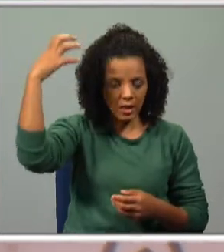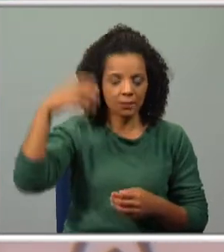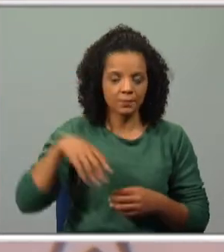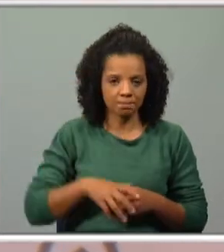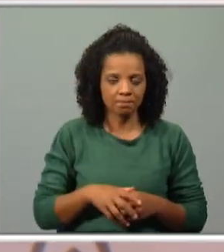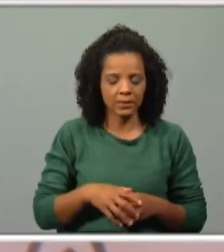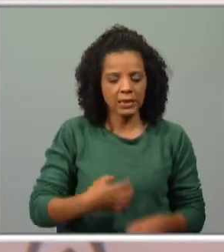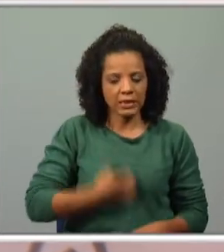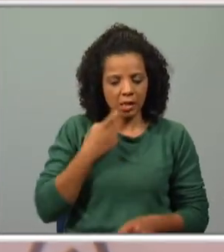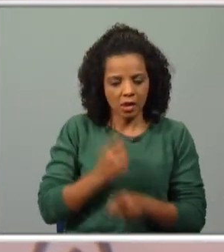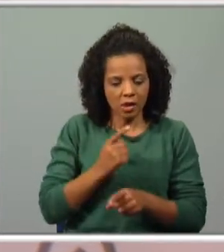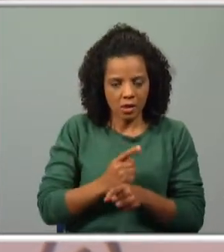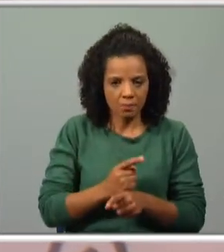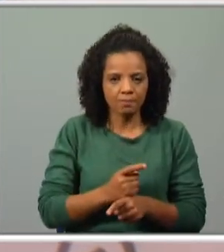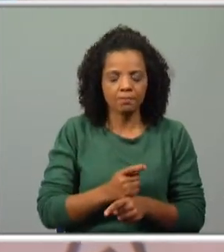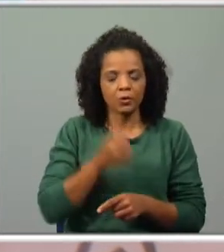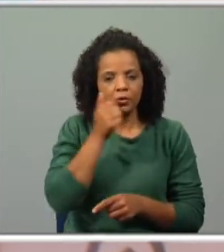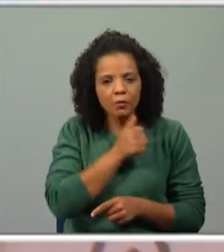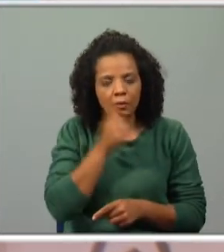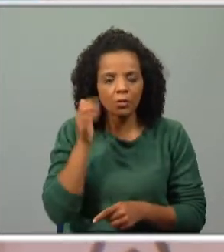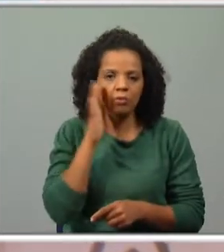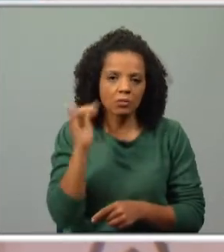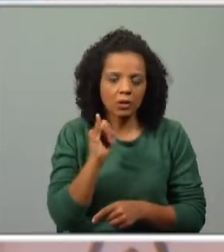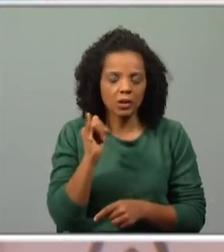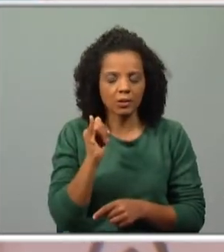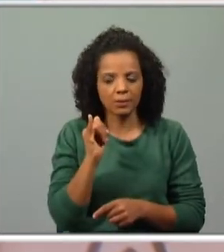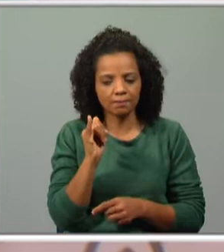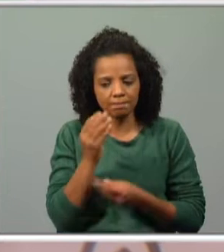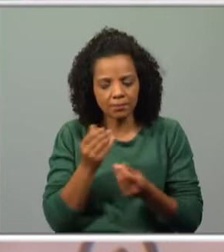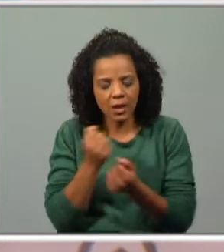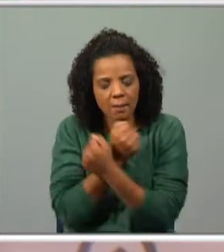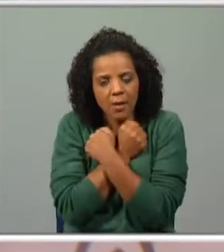daquele sofrimento a tentar colmatar aquele sofrimento com aquele abraço 那些試圖填補的痛苦那個擁抱帶來的痛苦